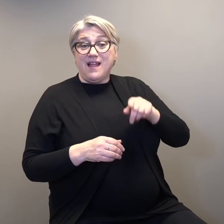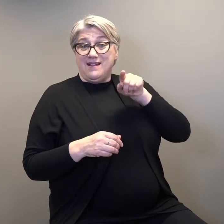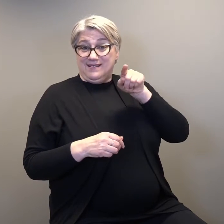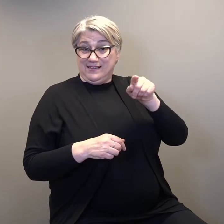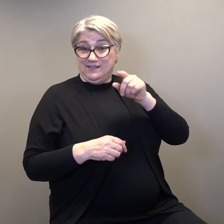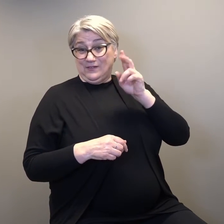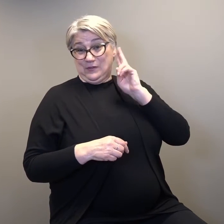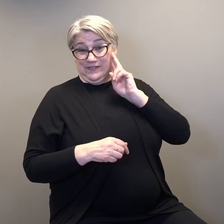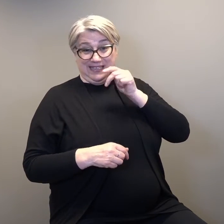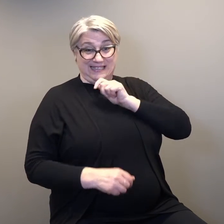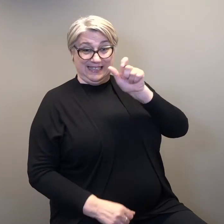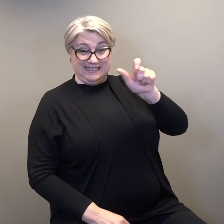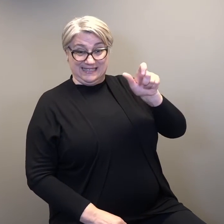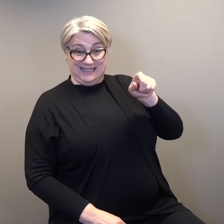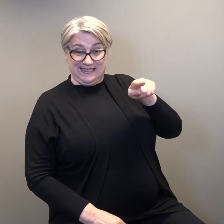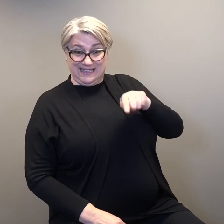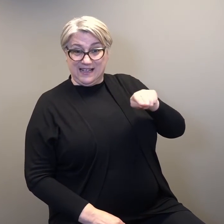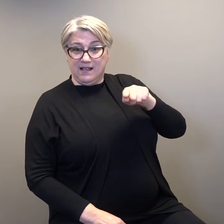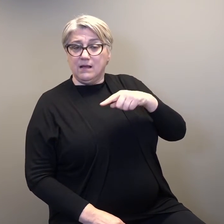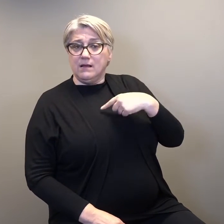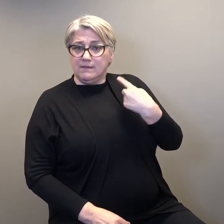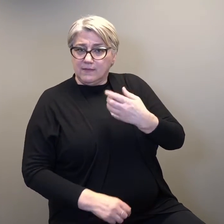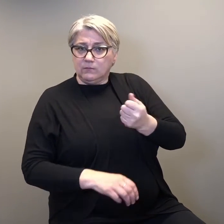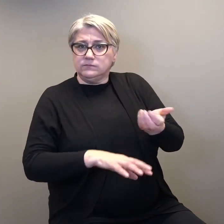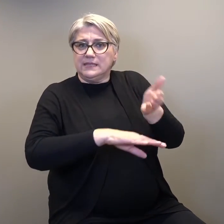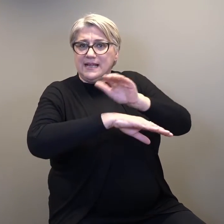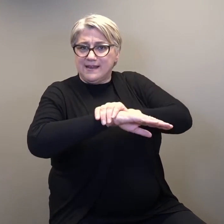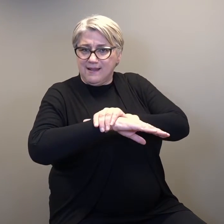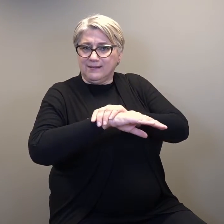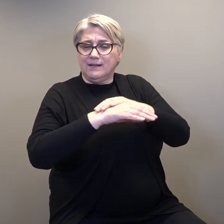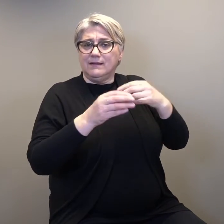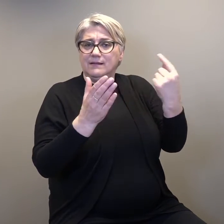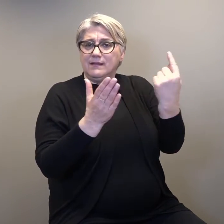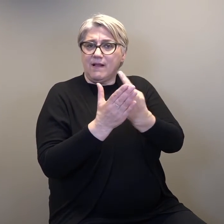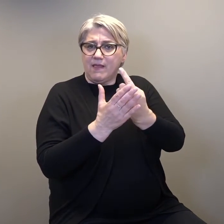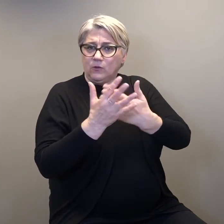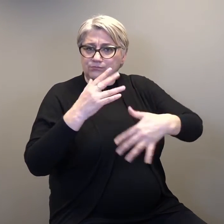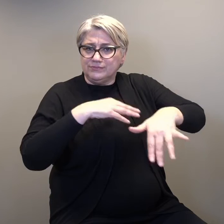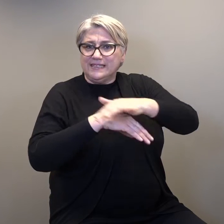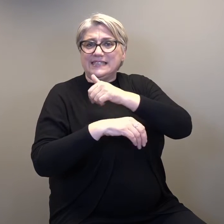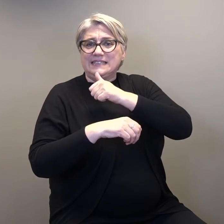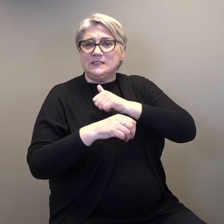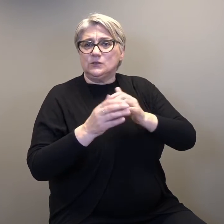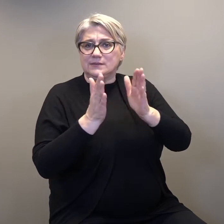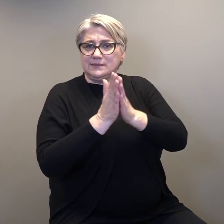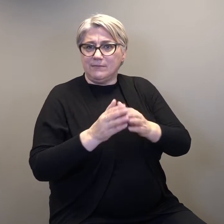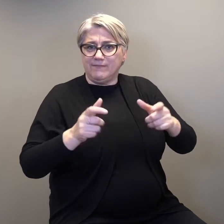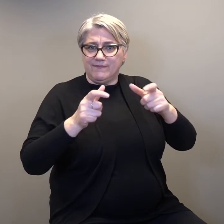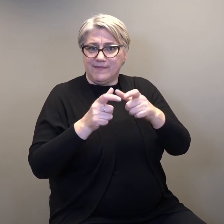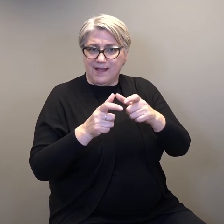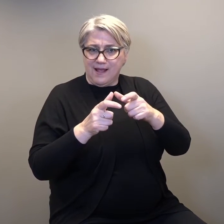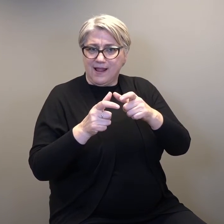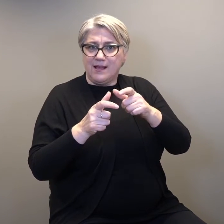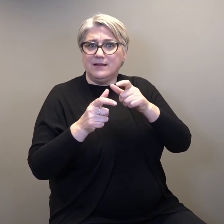Sem döff Íslendingar eigum við rétt á því að taka þátt í íslensku samfélagi.